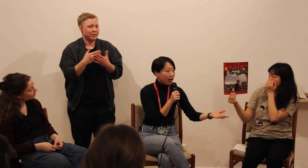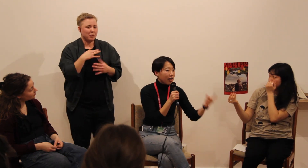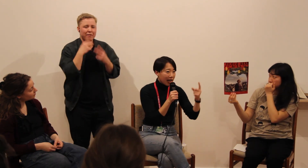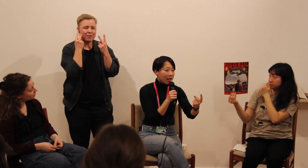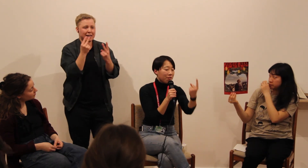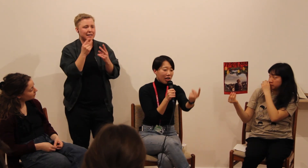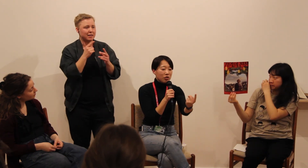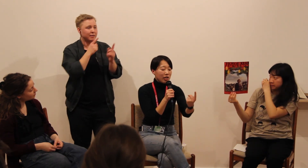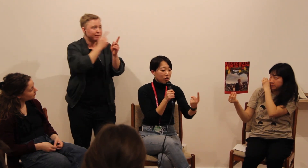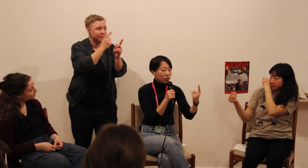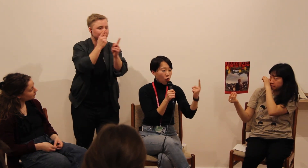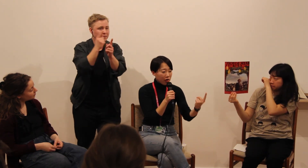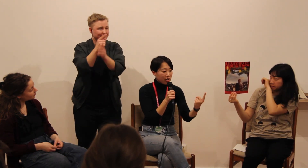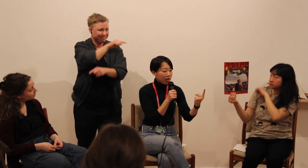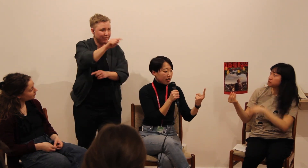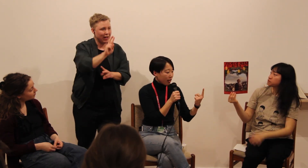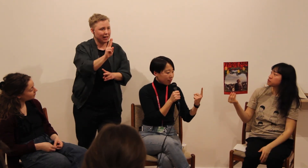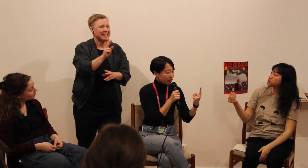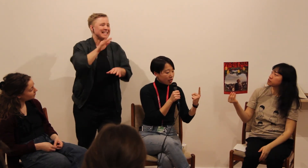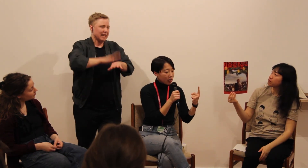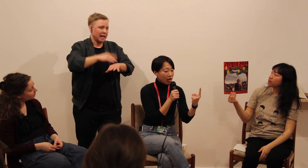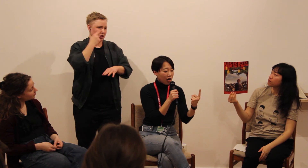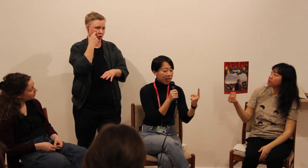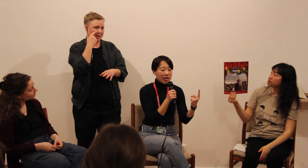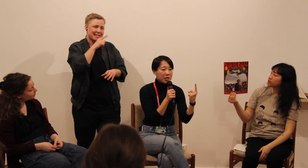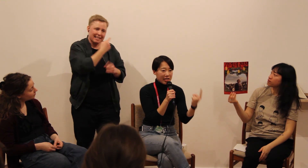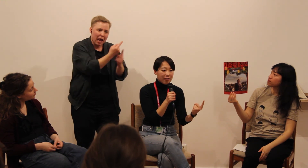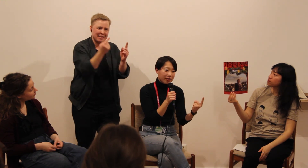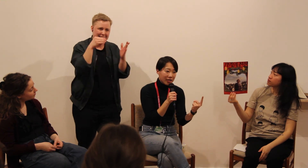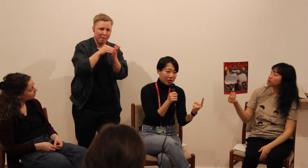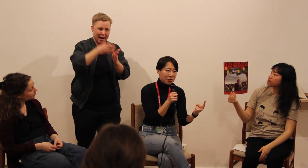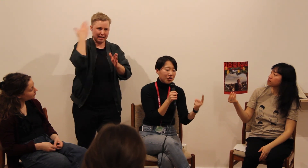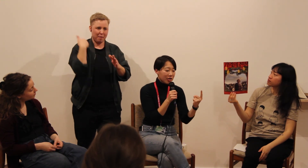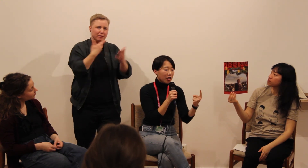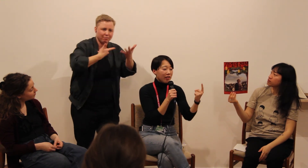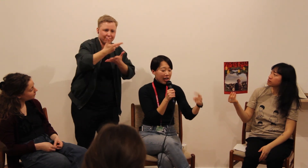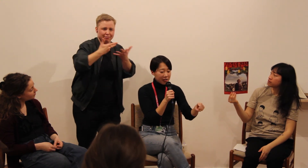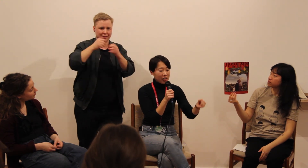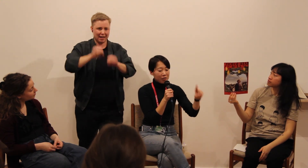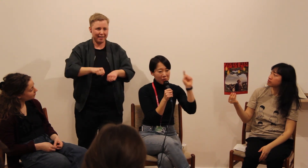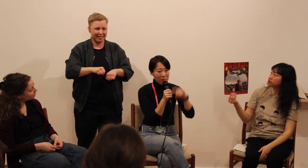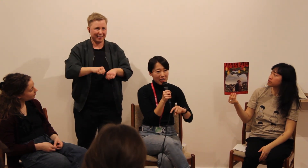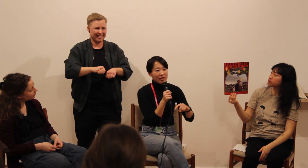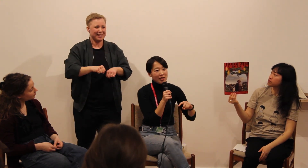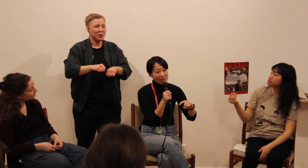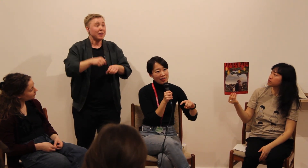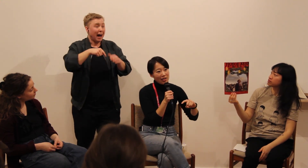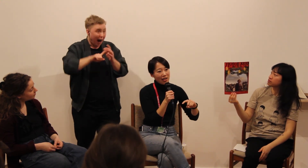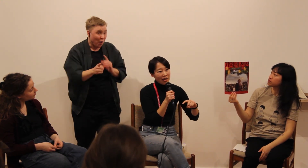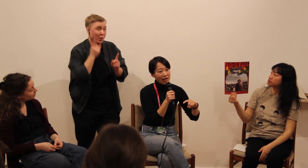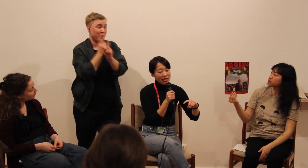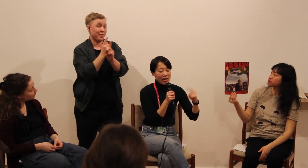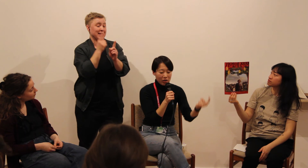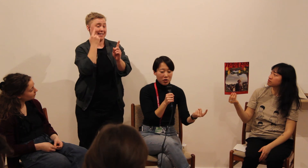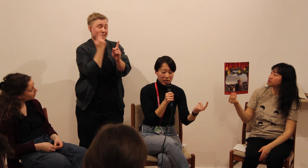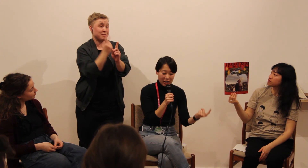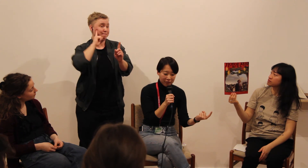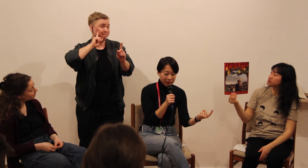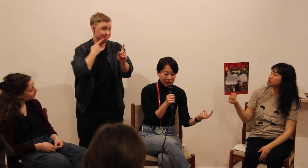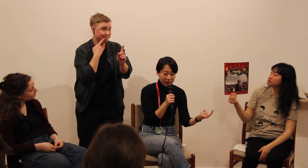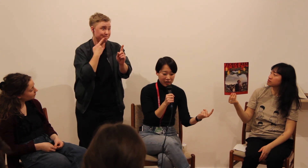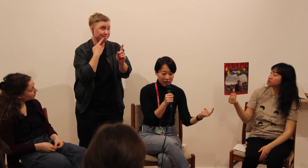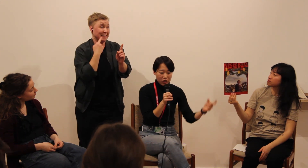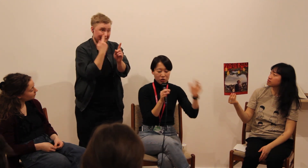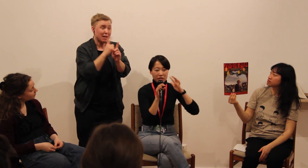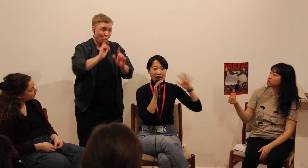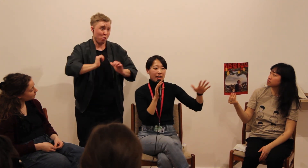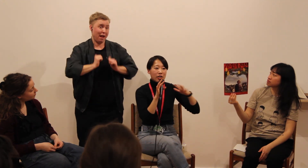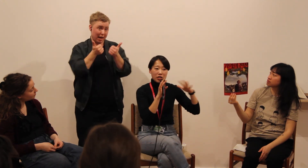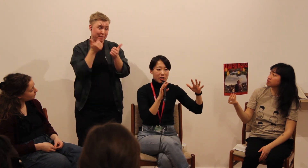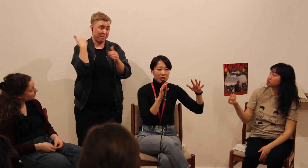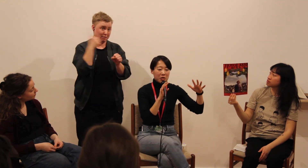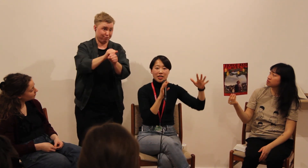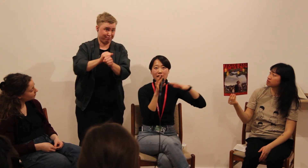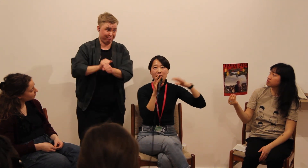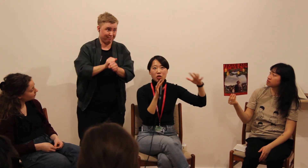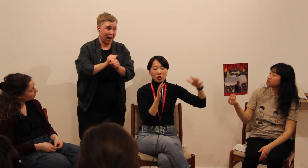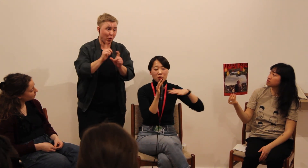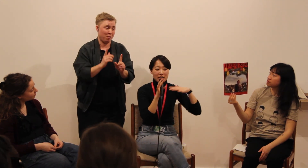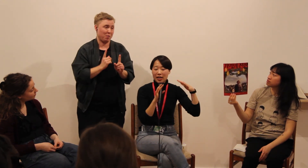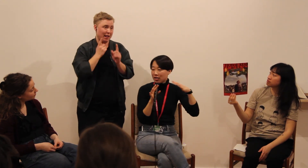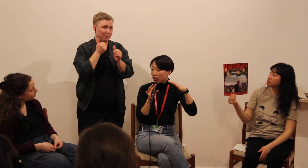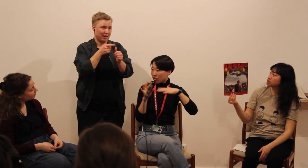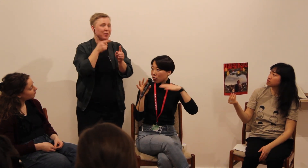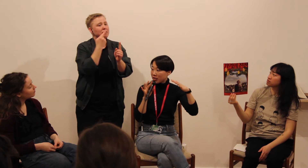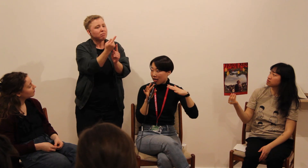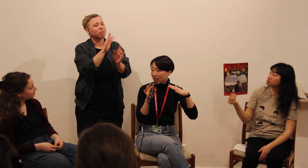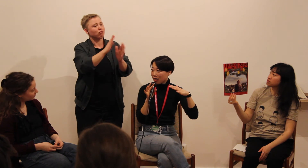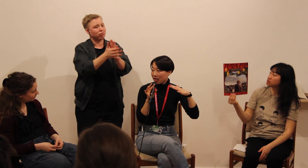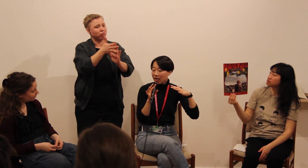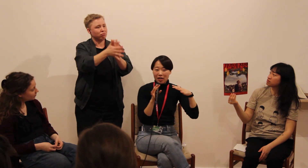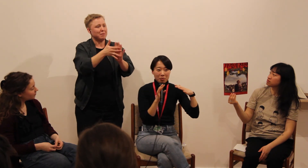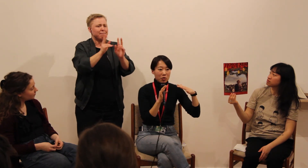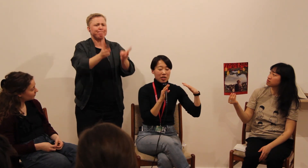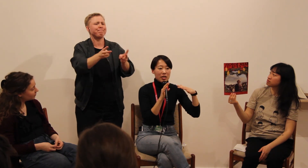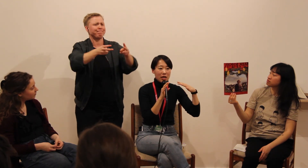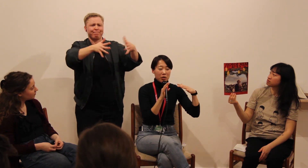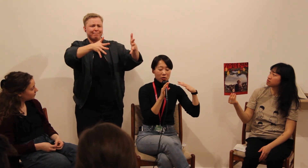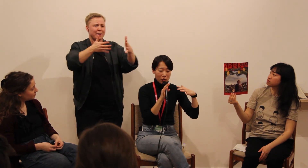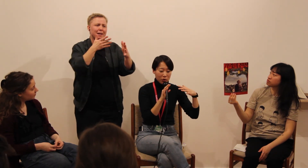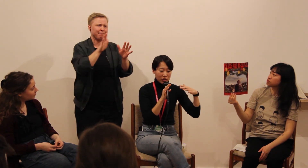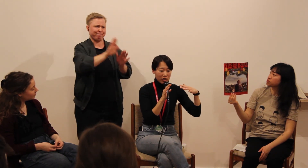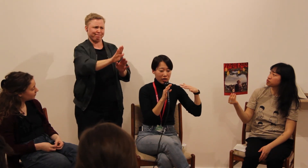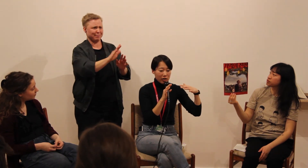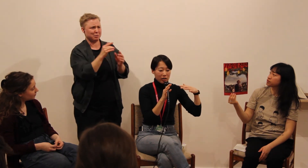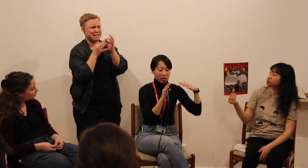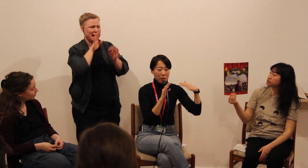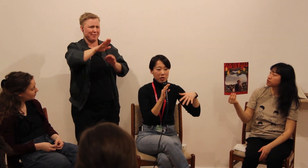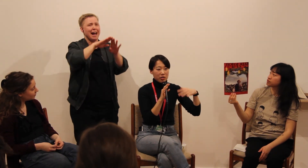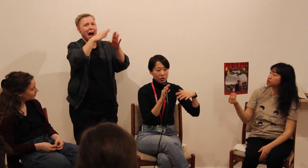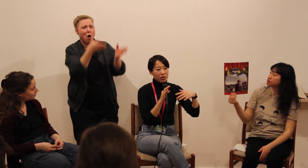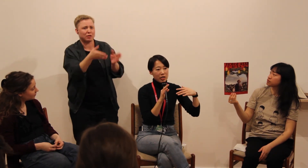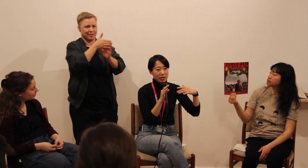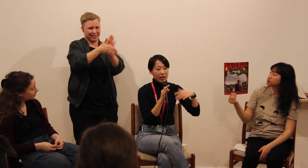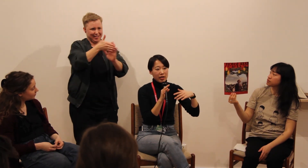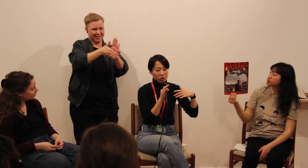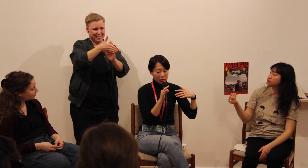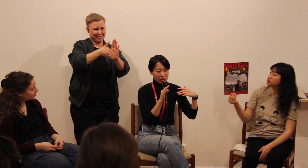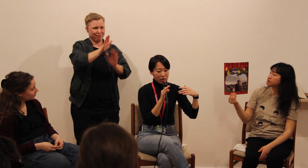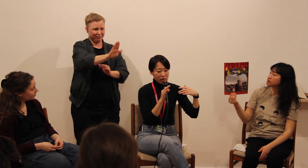Dort war auch ein tauber Vietnamese, der das Massaker überlebt hatte und er hat Home Sign verwendet, weil er nie gelernt hatte Gebärdensprache zu benutzen.